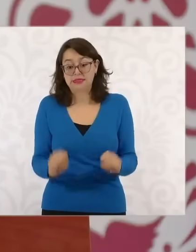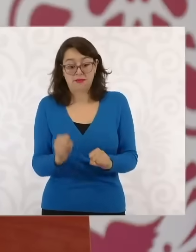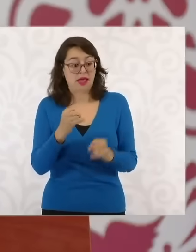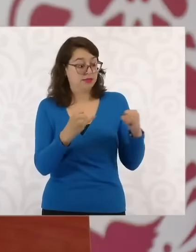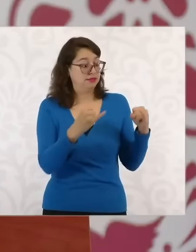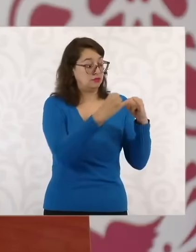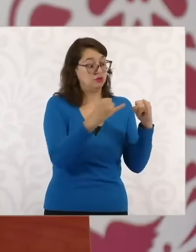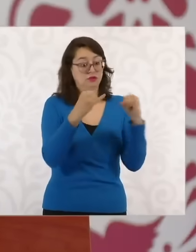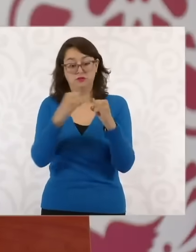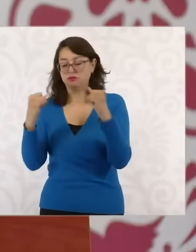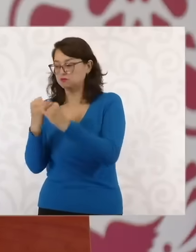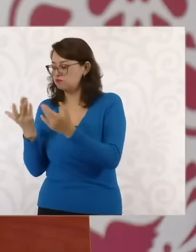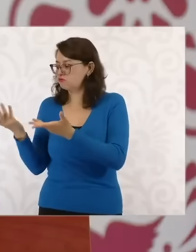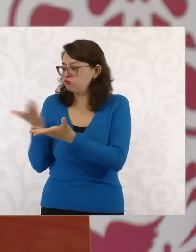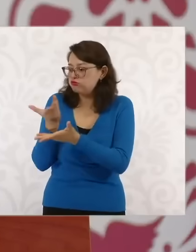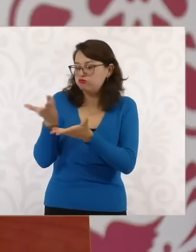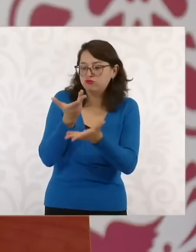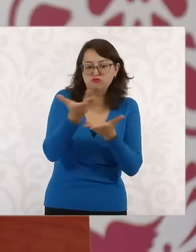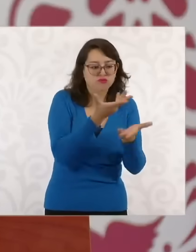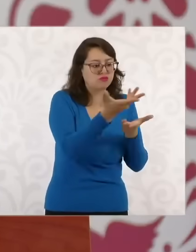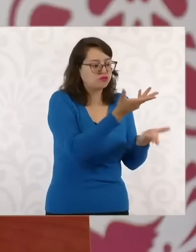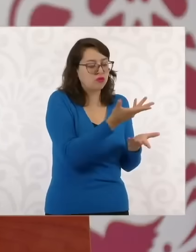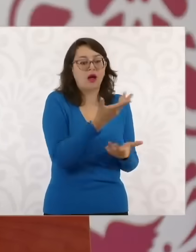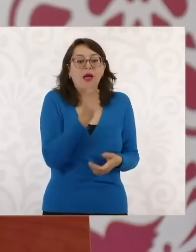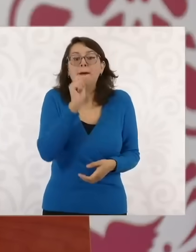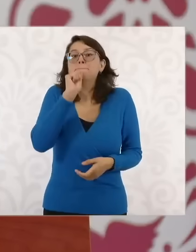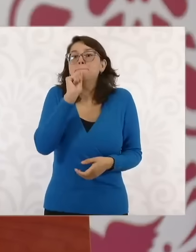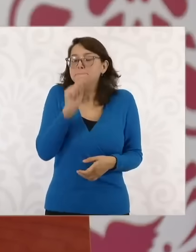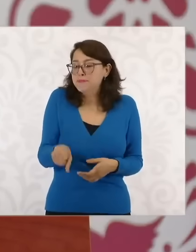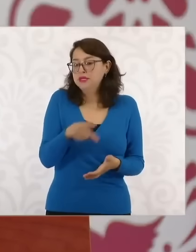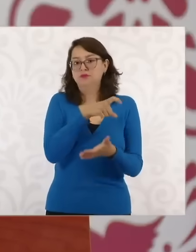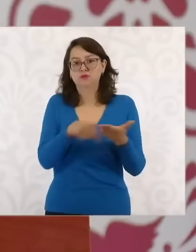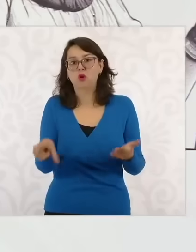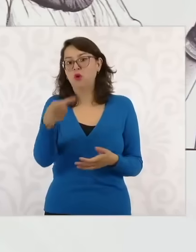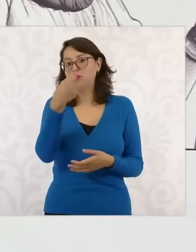porque sabemos que todos estamos adquiriendo los mismos medicamentos, las mismas claves que se